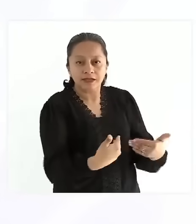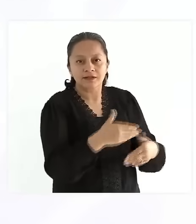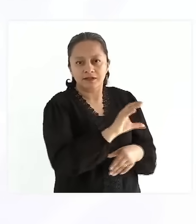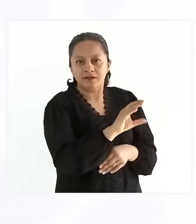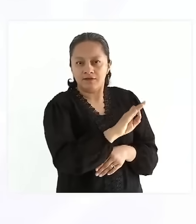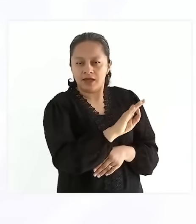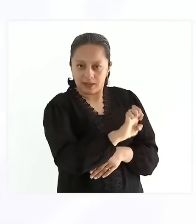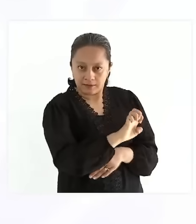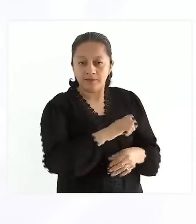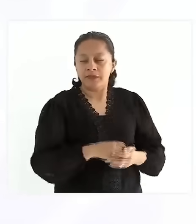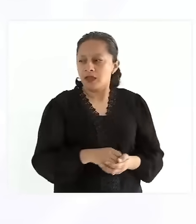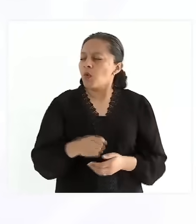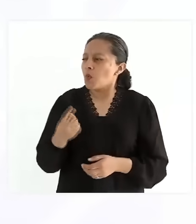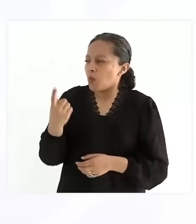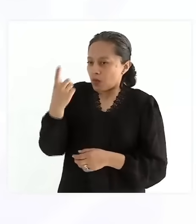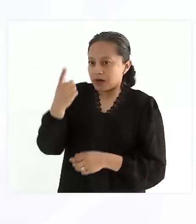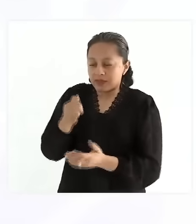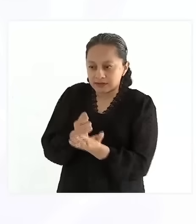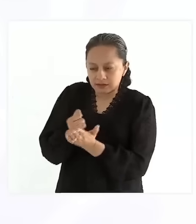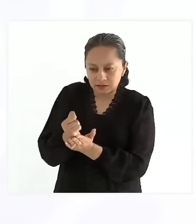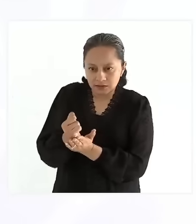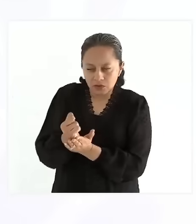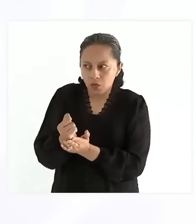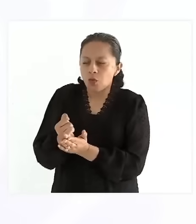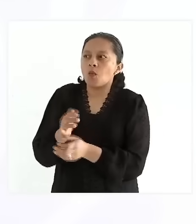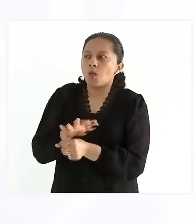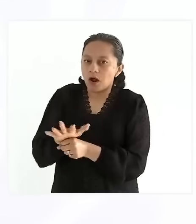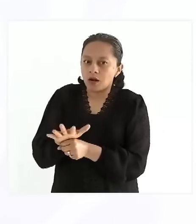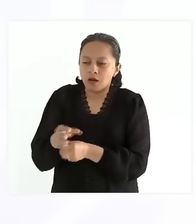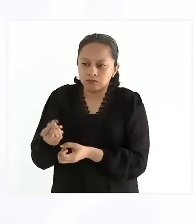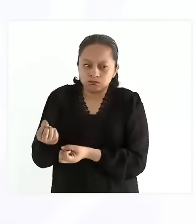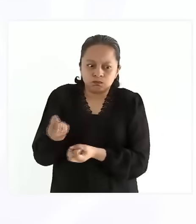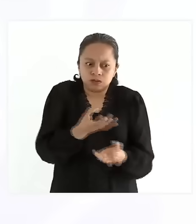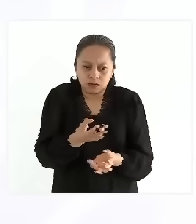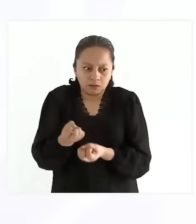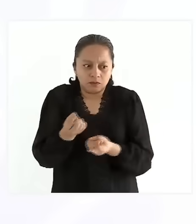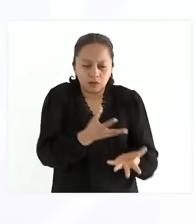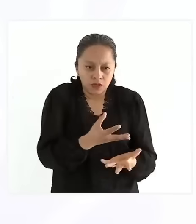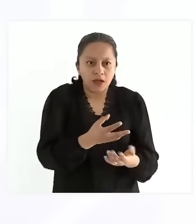primeras grandes decisiones fuera fortalecer como nunca a la CFE, devolverle al pueblo de